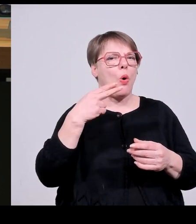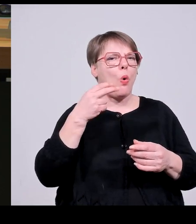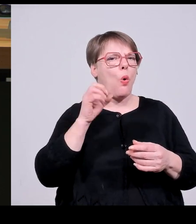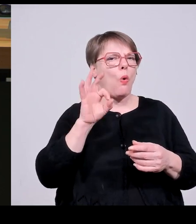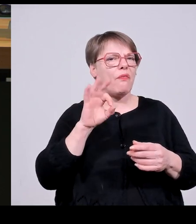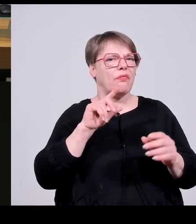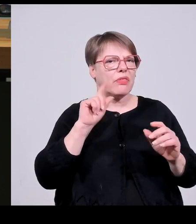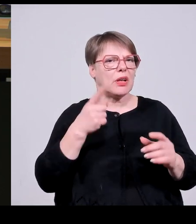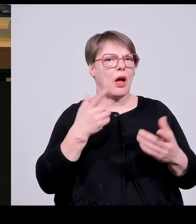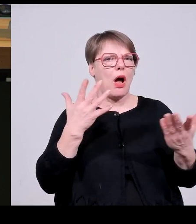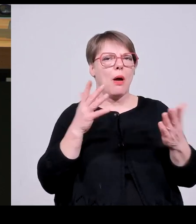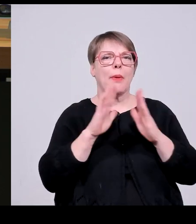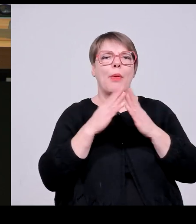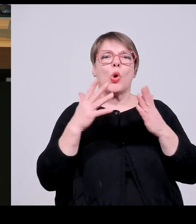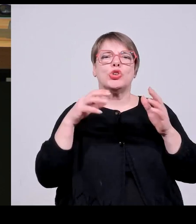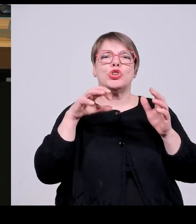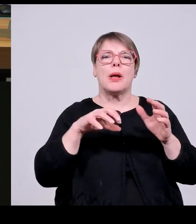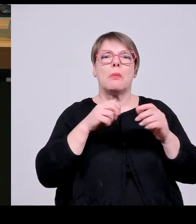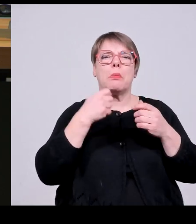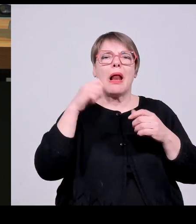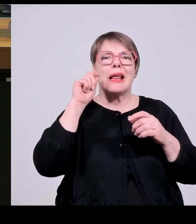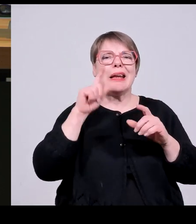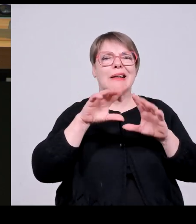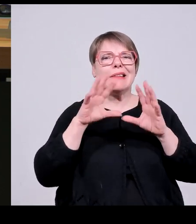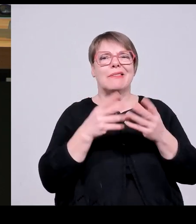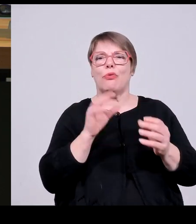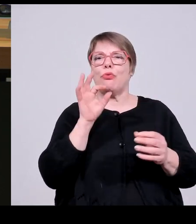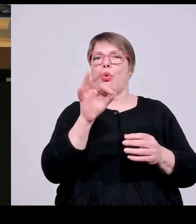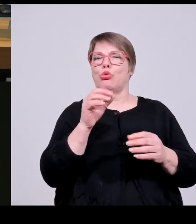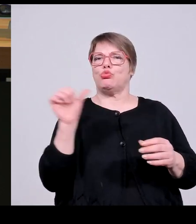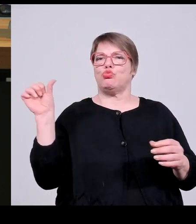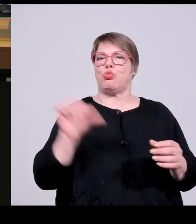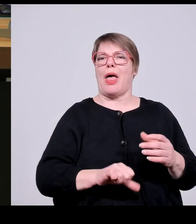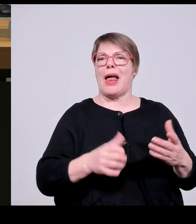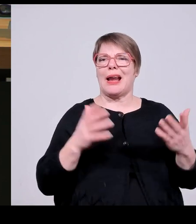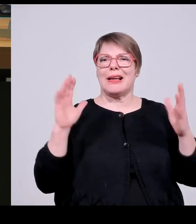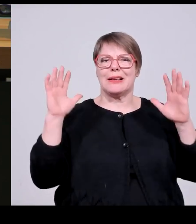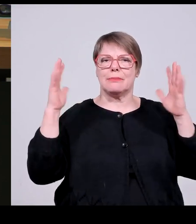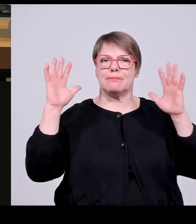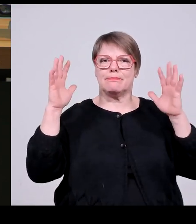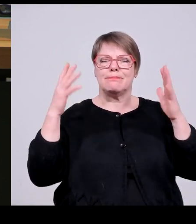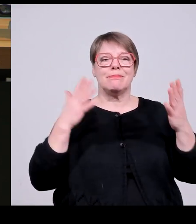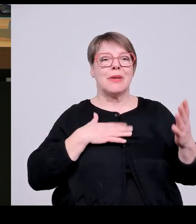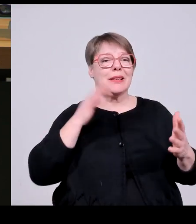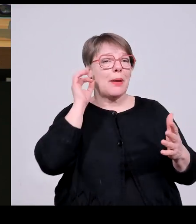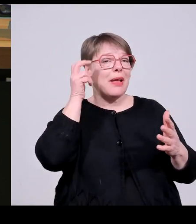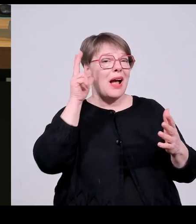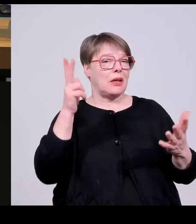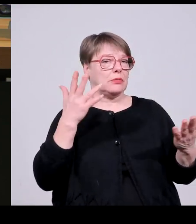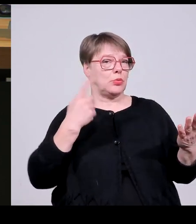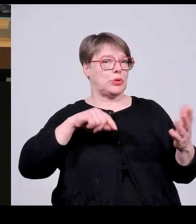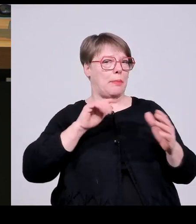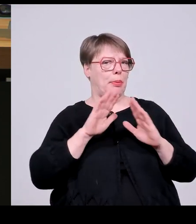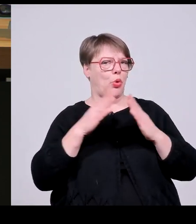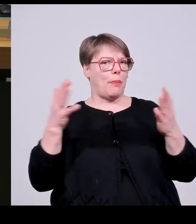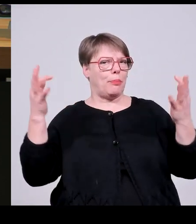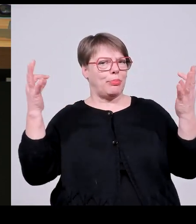Standort Blücherplatz geben wird, und das finden wir mehr als befremdlich. Auch die Kultur in Berlin braucht ein solides Fundament.